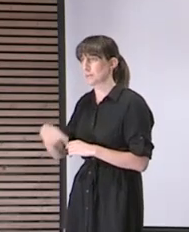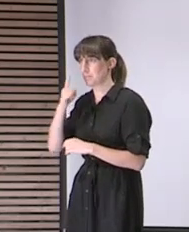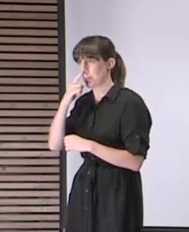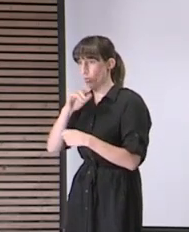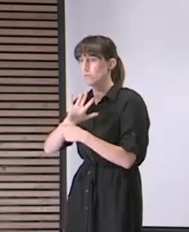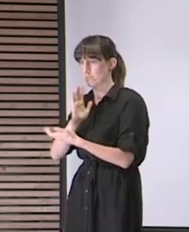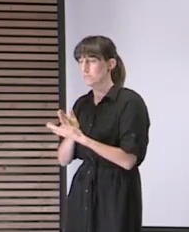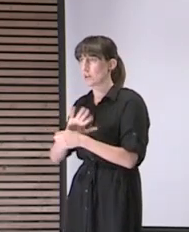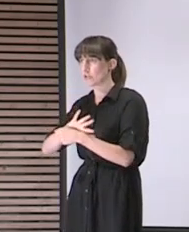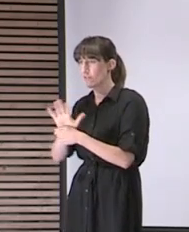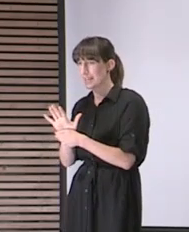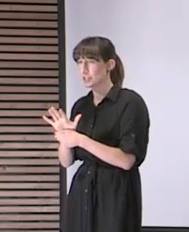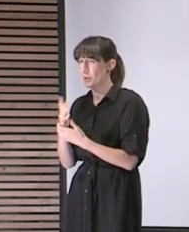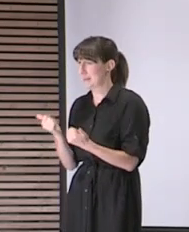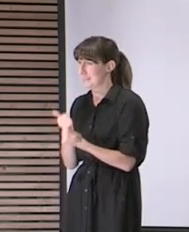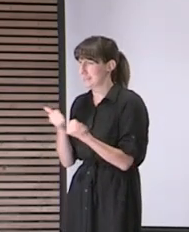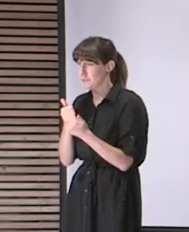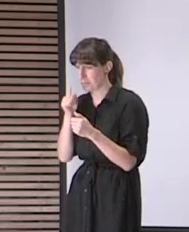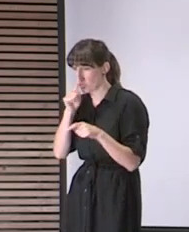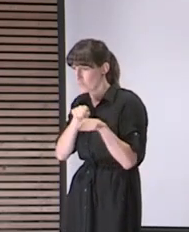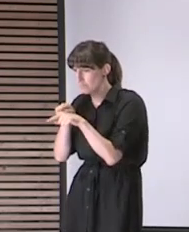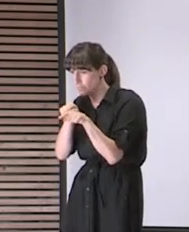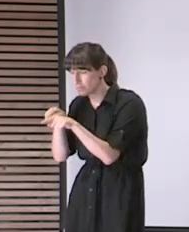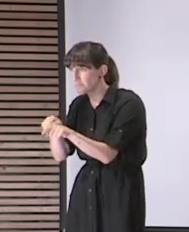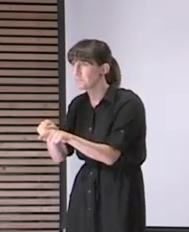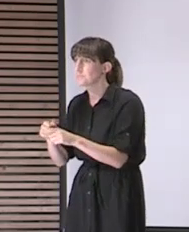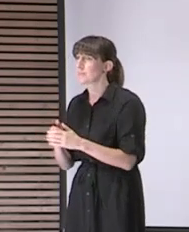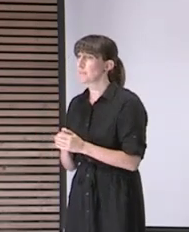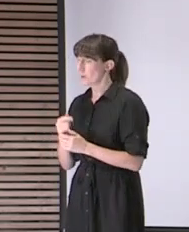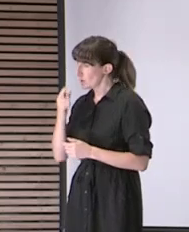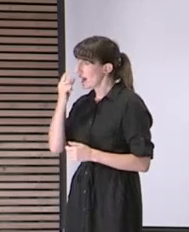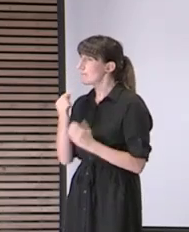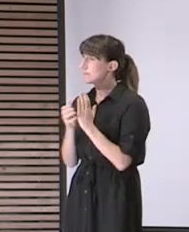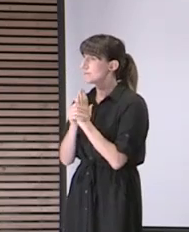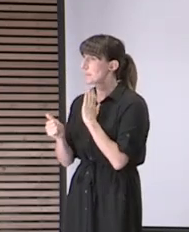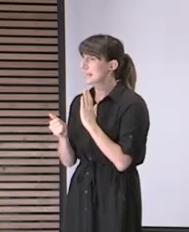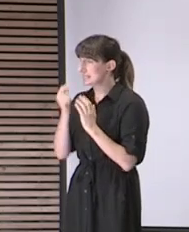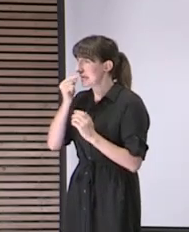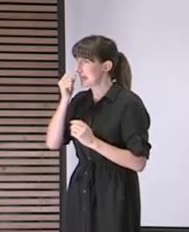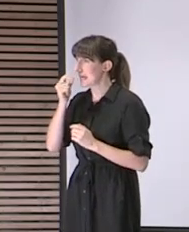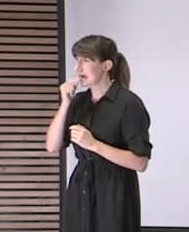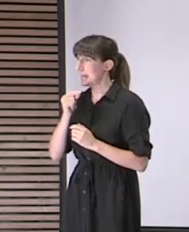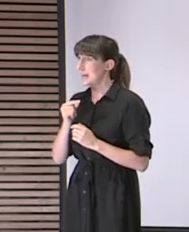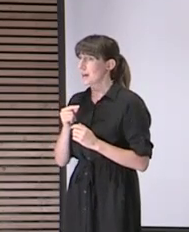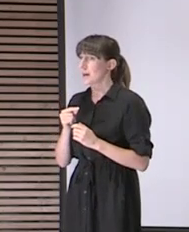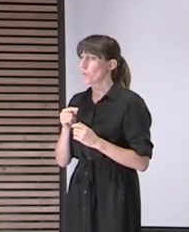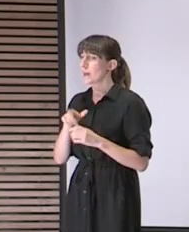de ese límite de mil. Seguimos